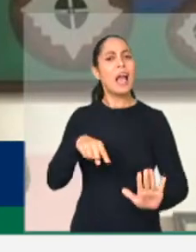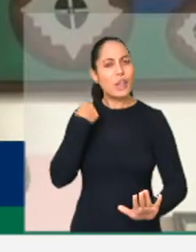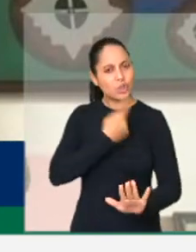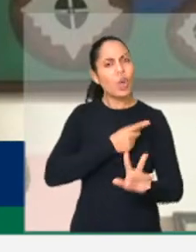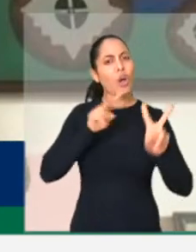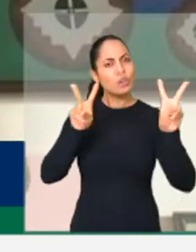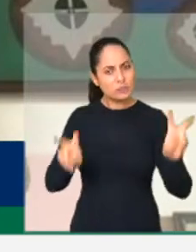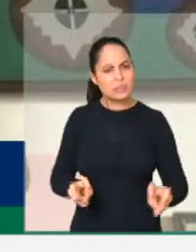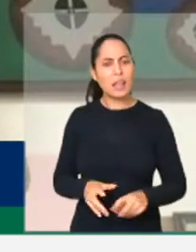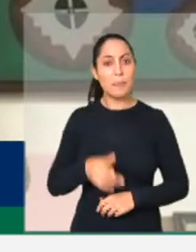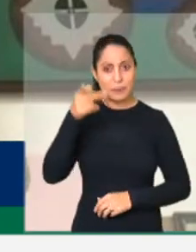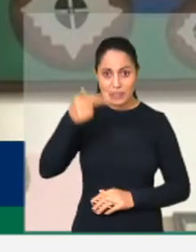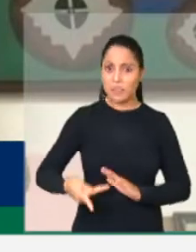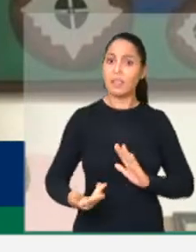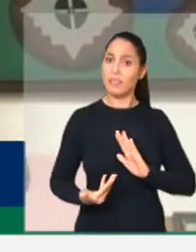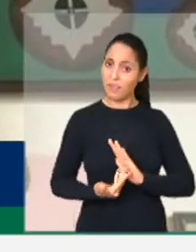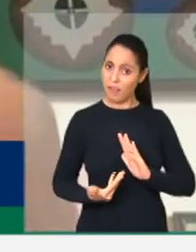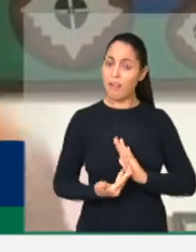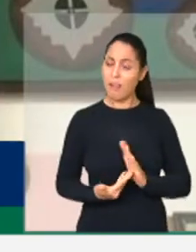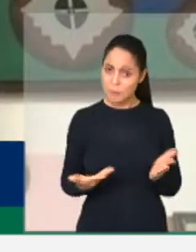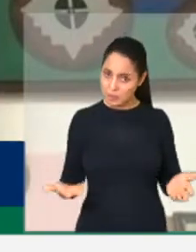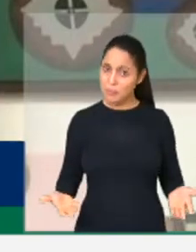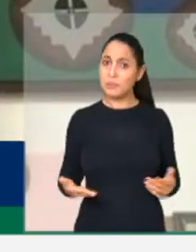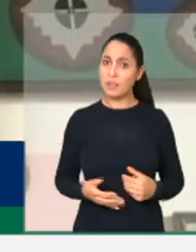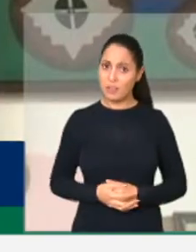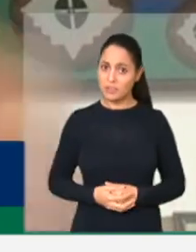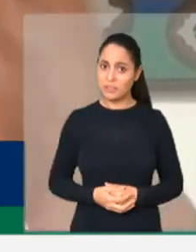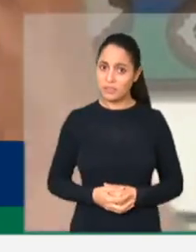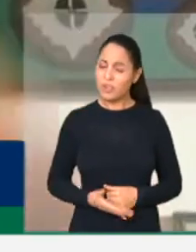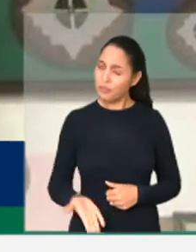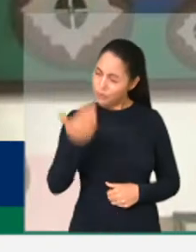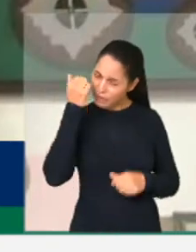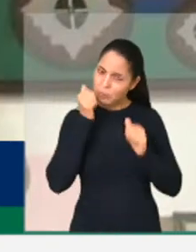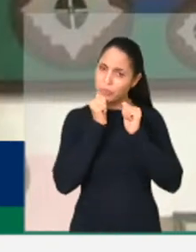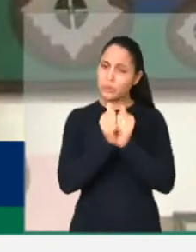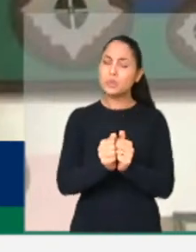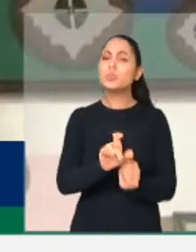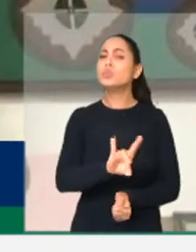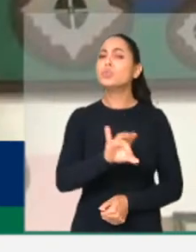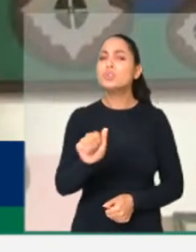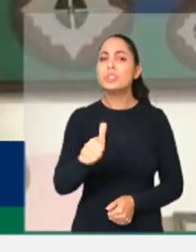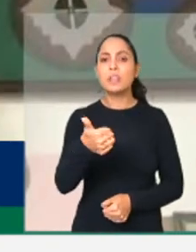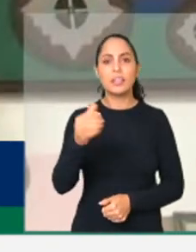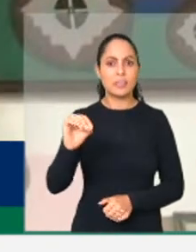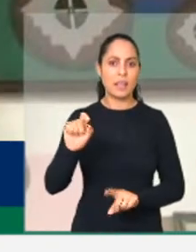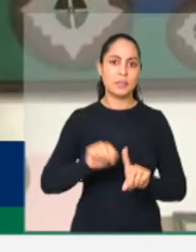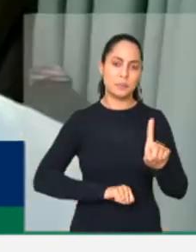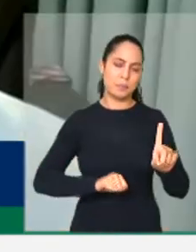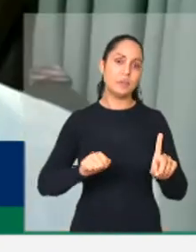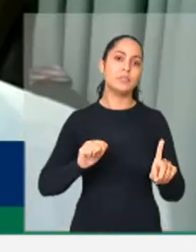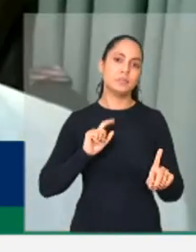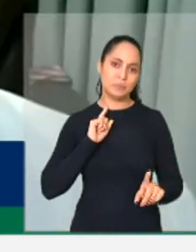LÍDER DO PSOL, POR FAVOR. -- [DEPUTADO]: PRESIDENTE, UM MINUTO. -- [DEPUTADO]: UM MINUTO, PRESIDENTE. -- [DEPUTADO]: